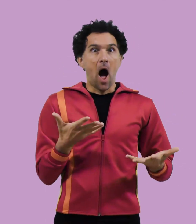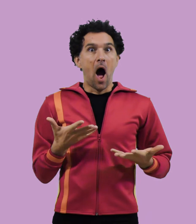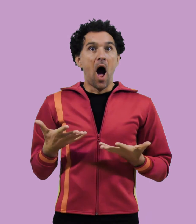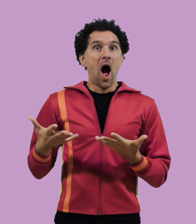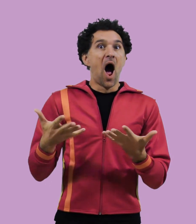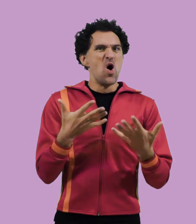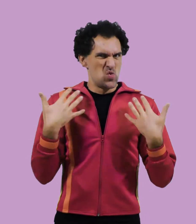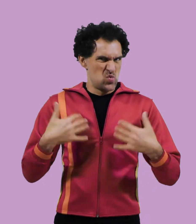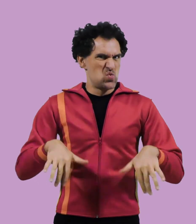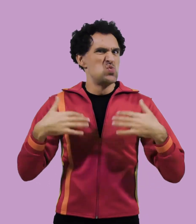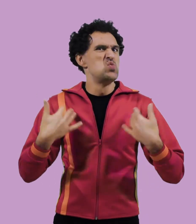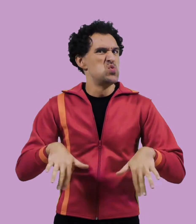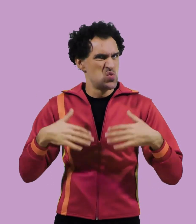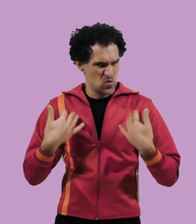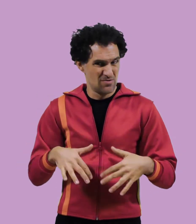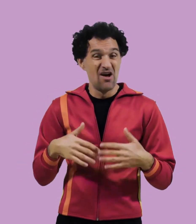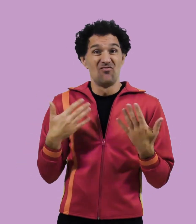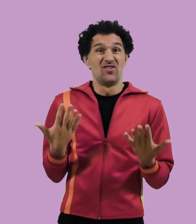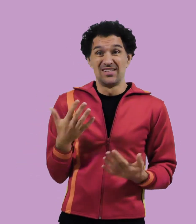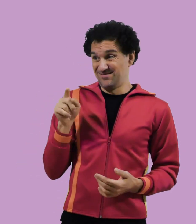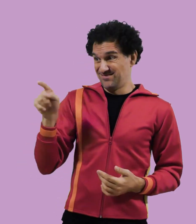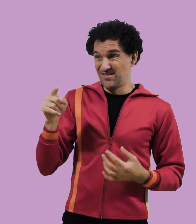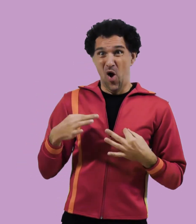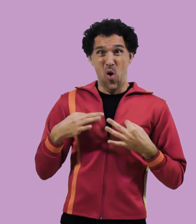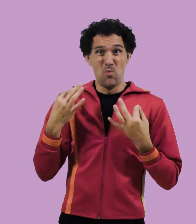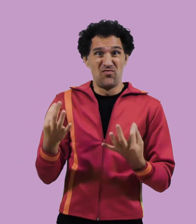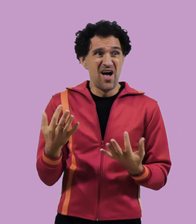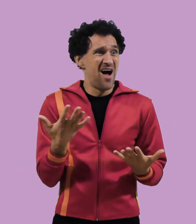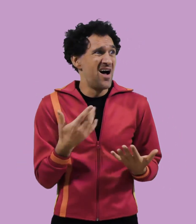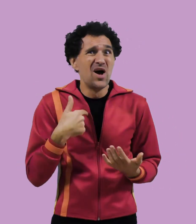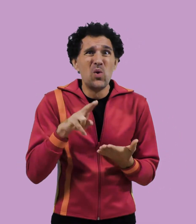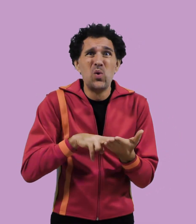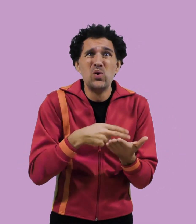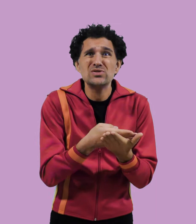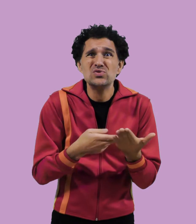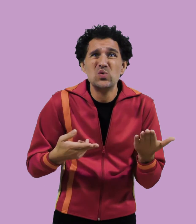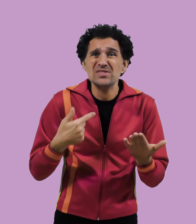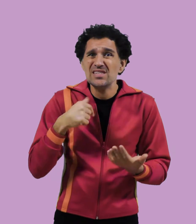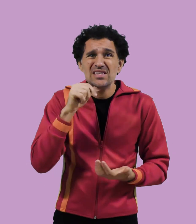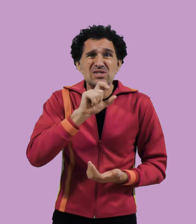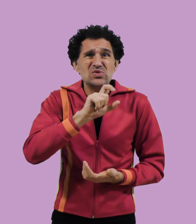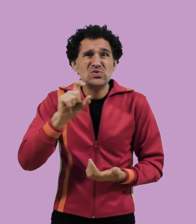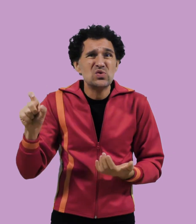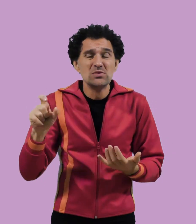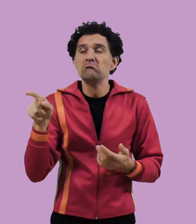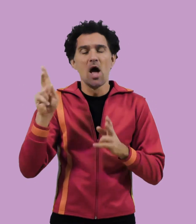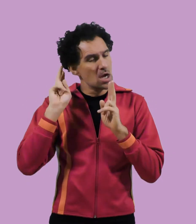Das ist sehr schlimm. Der_die Ex-Partner_in hat natürlich keine Schuld daran